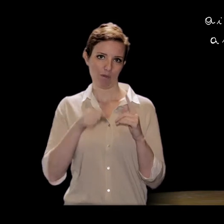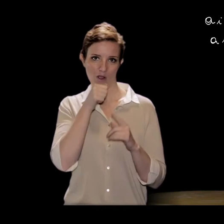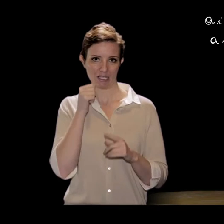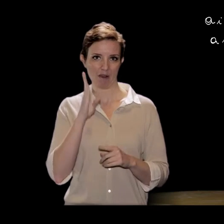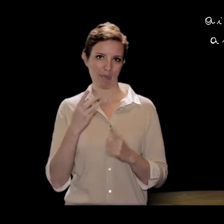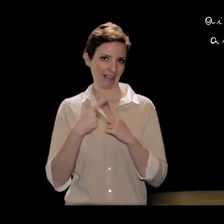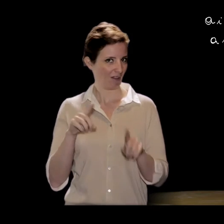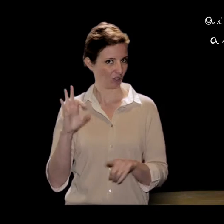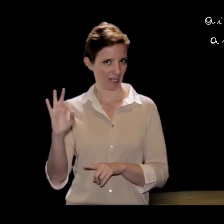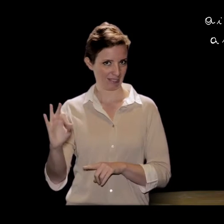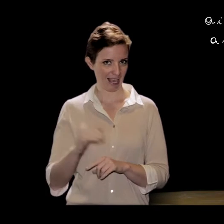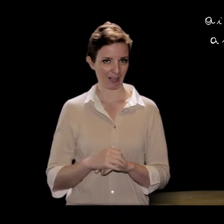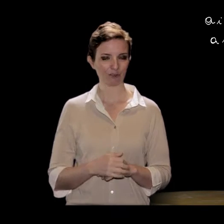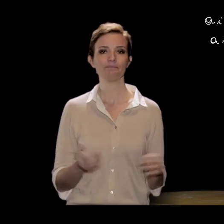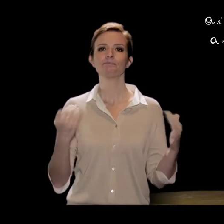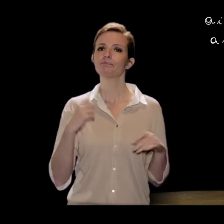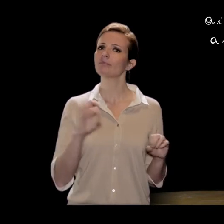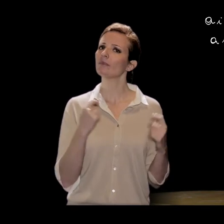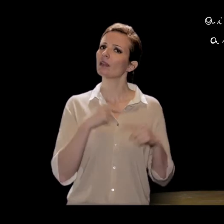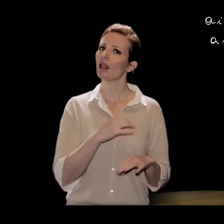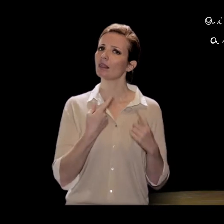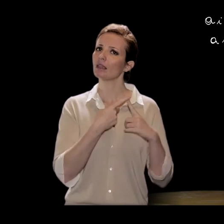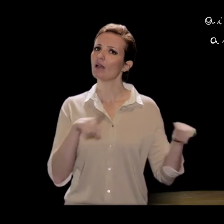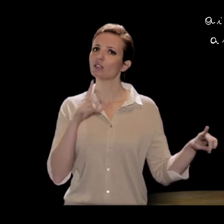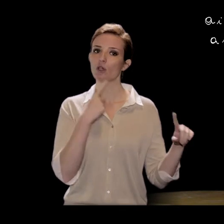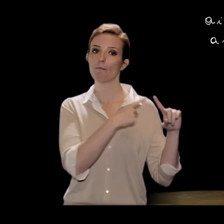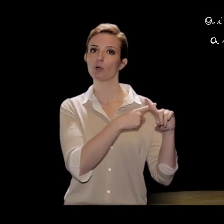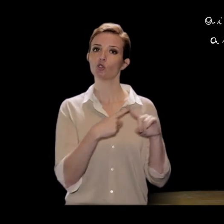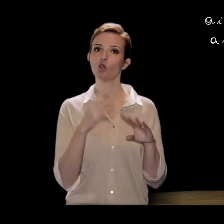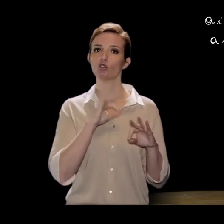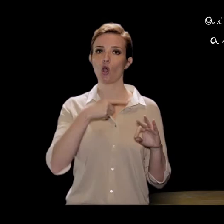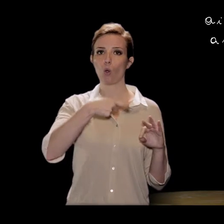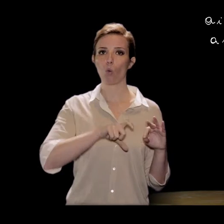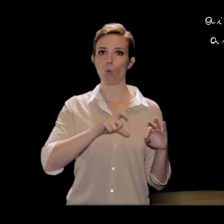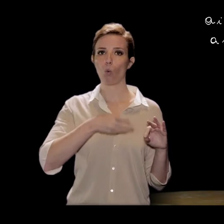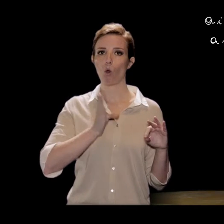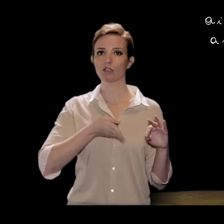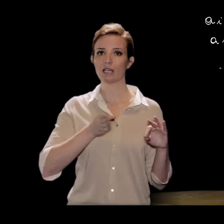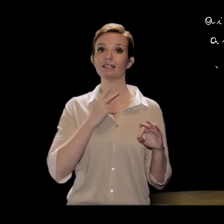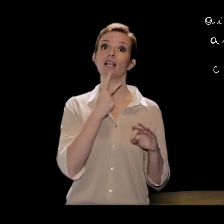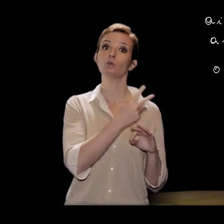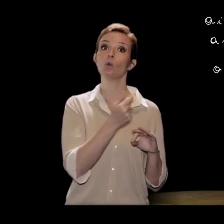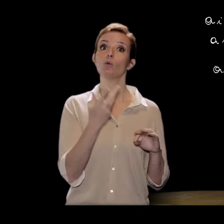Il discorso cambia per il prodotto o il quoziente di due numeri immaginari. Facciamo un esempio.